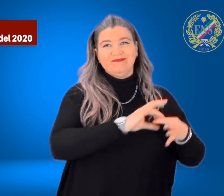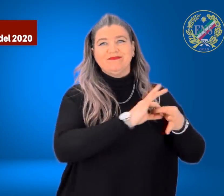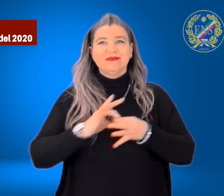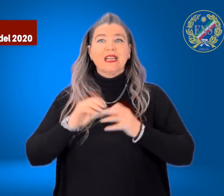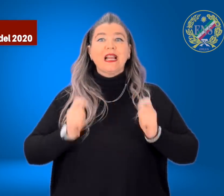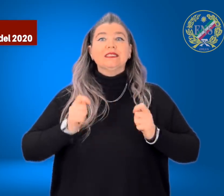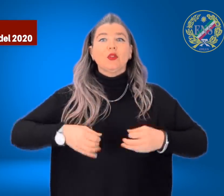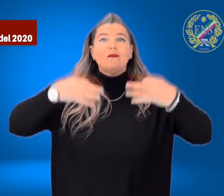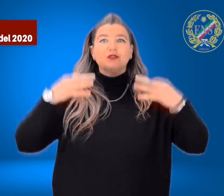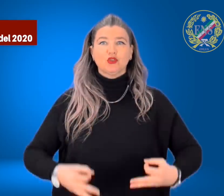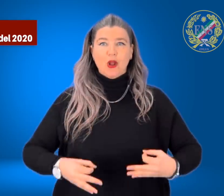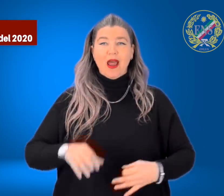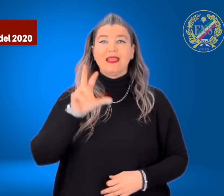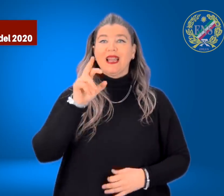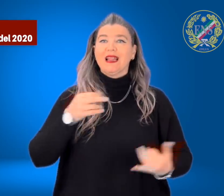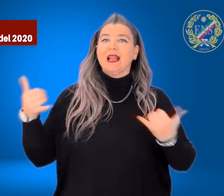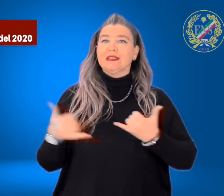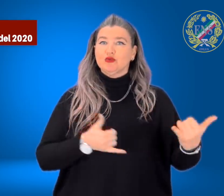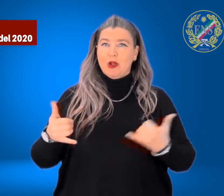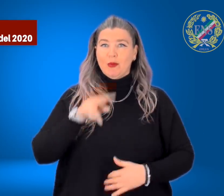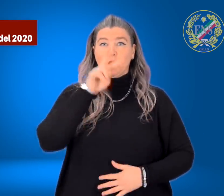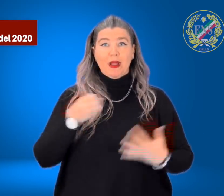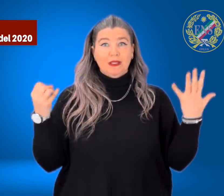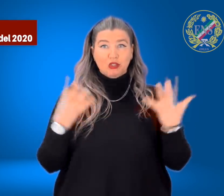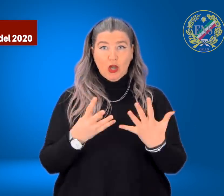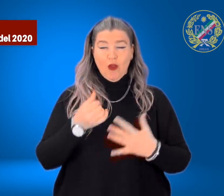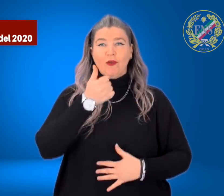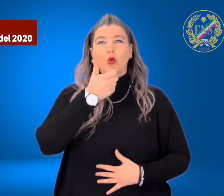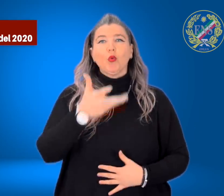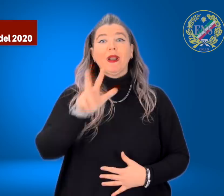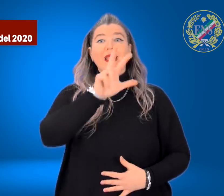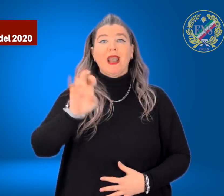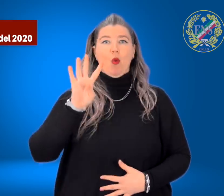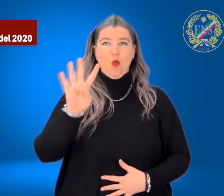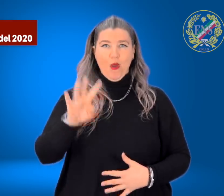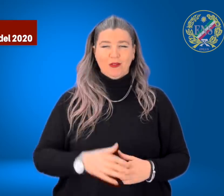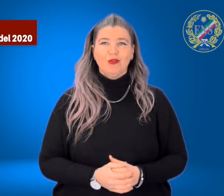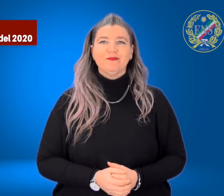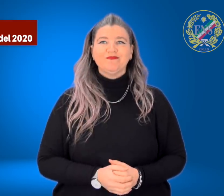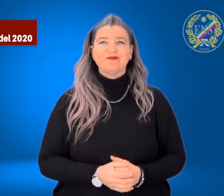pubblicata nella Gazzetta Ufficiale n. 304 del 30-12-2019